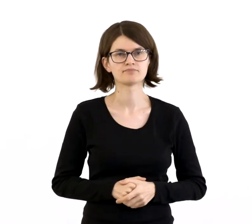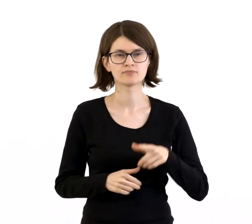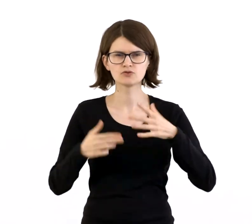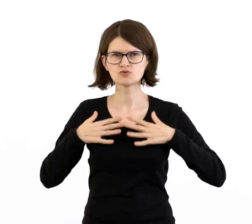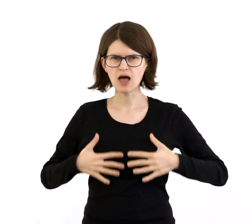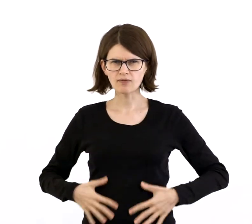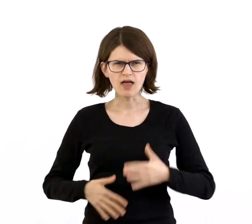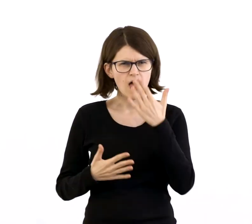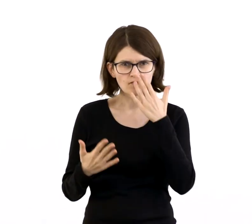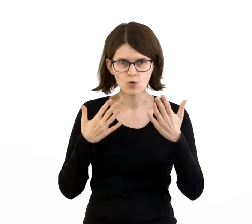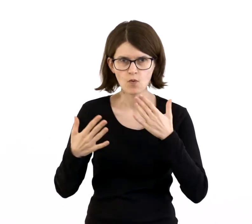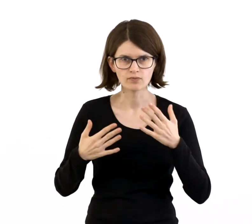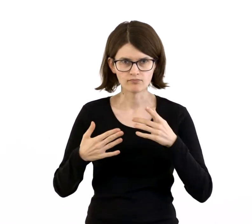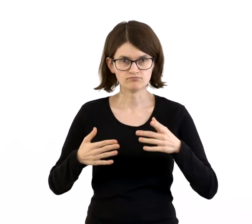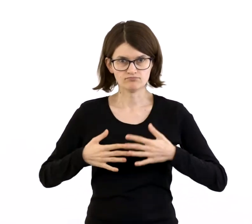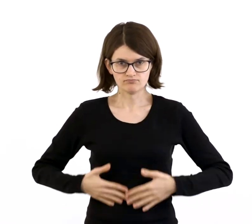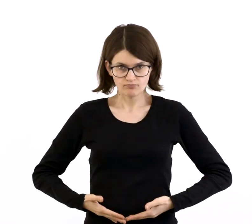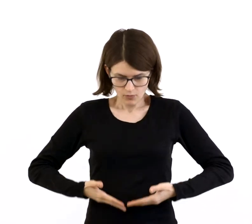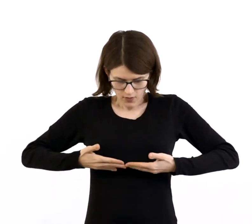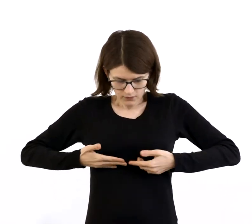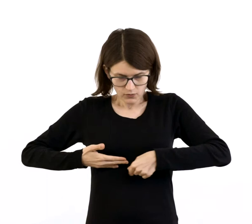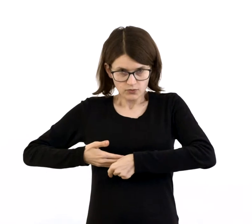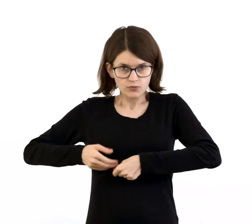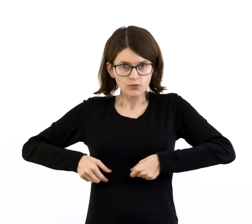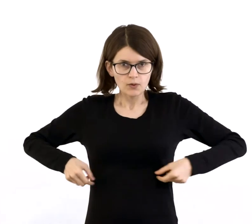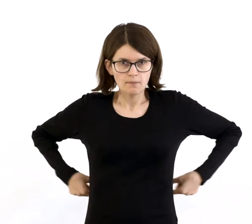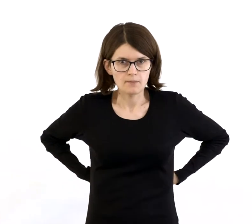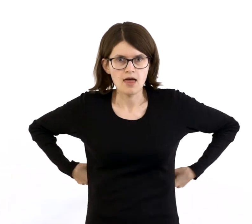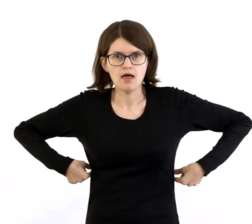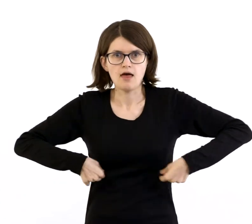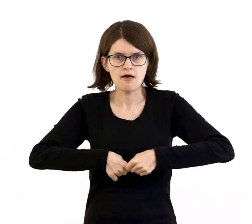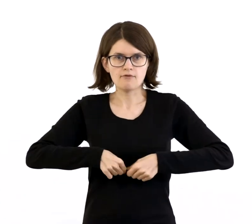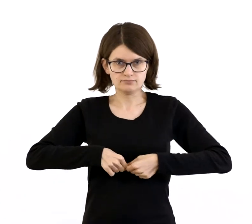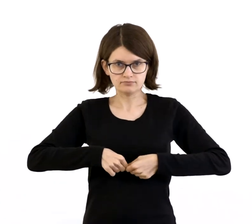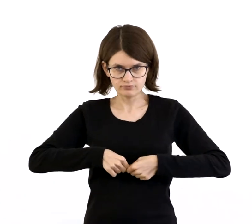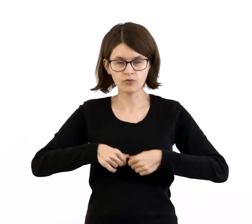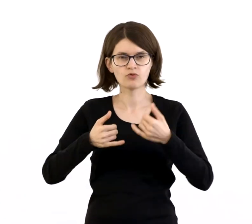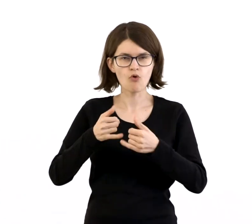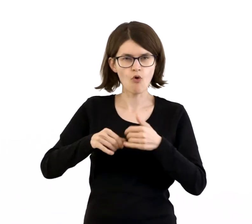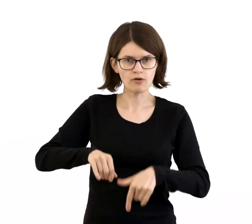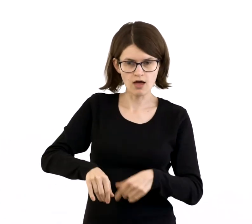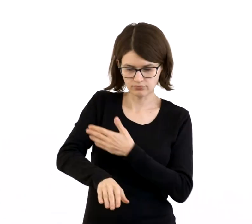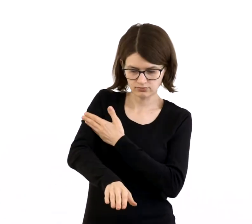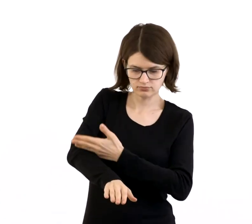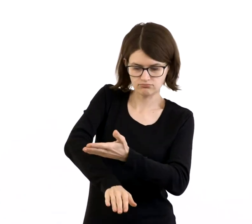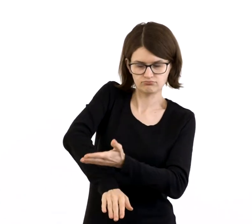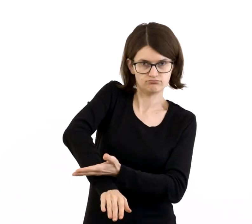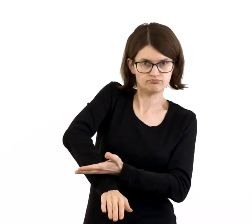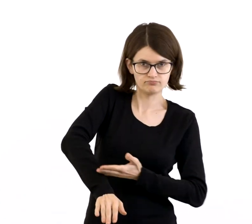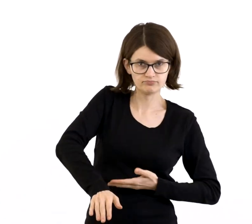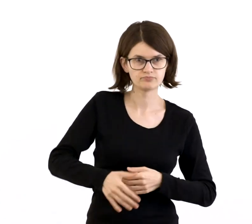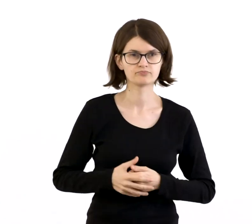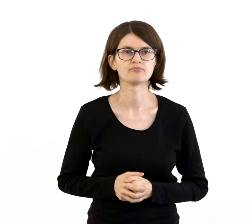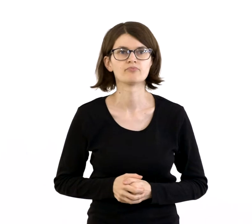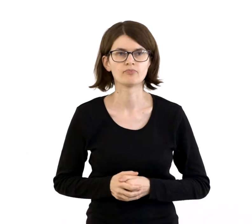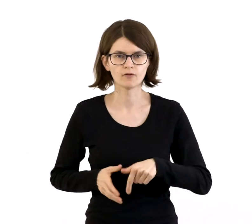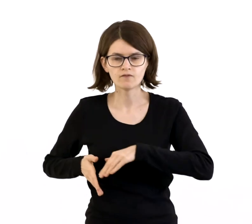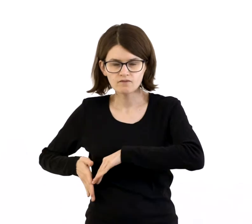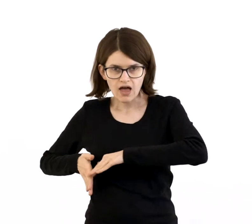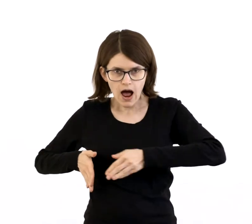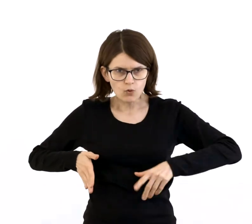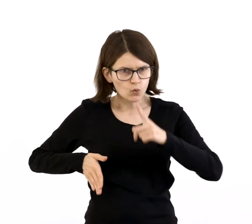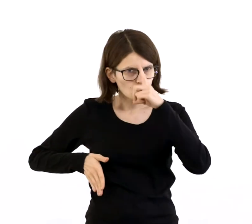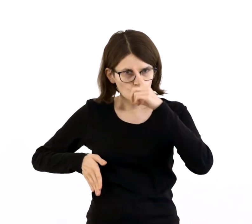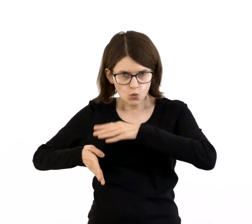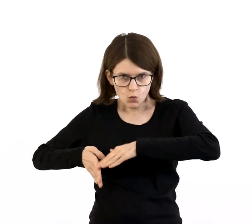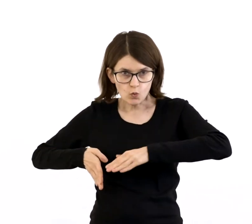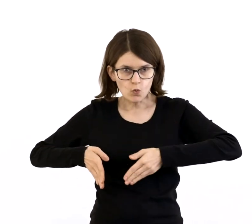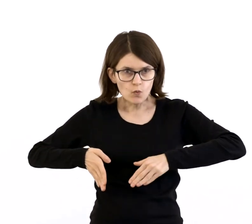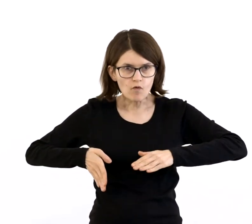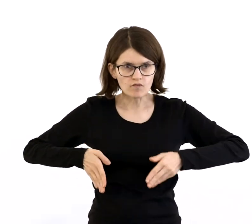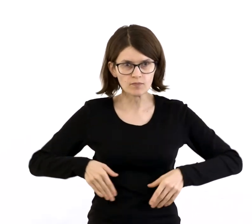Jego szata zaczynająca się tuż powyżej pępka przewiązana jest paskiem i kończąca się tuż powyżej kostek, ma równomiernie rozłożone fałdy.